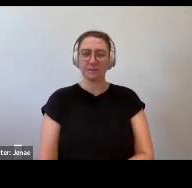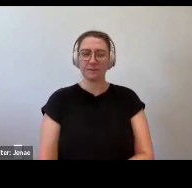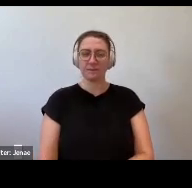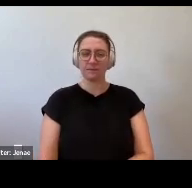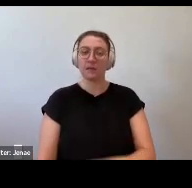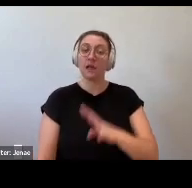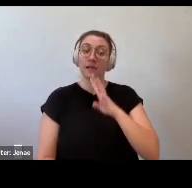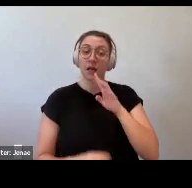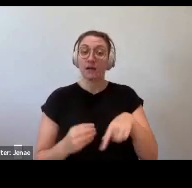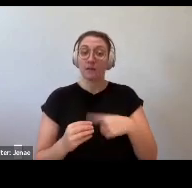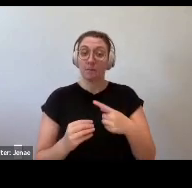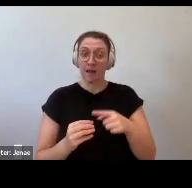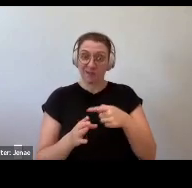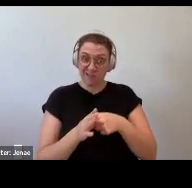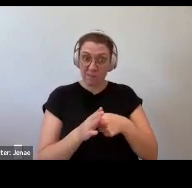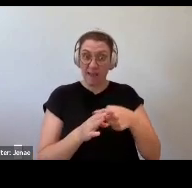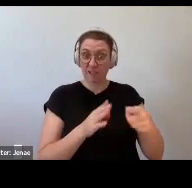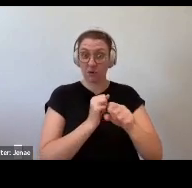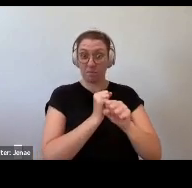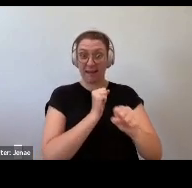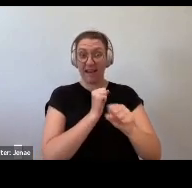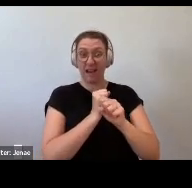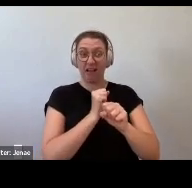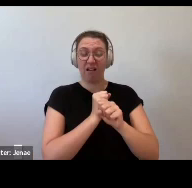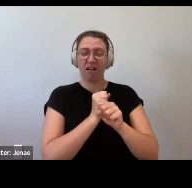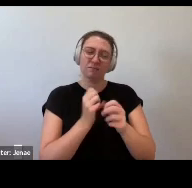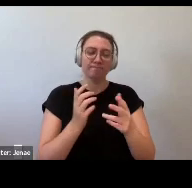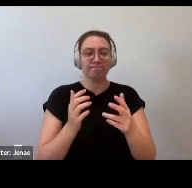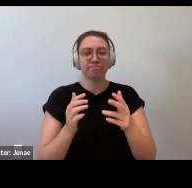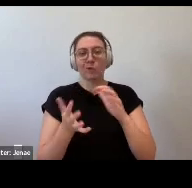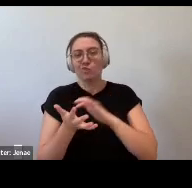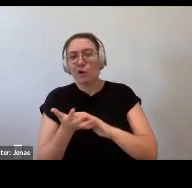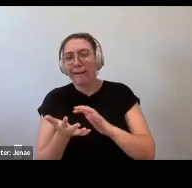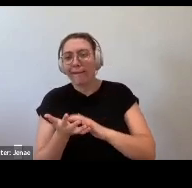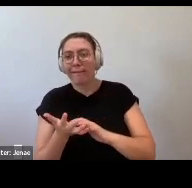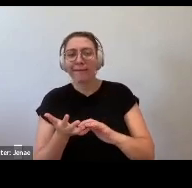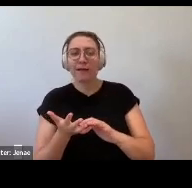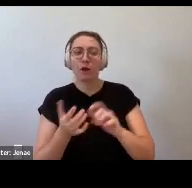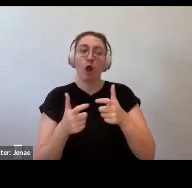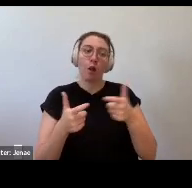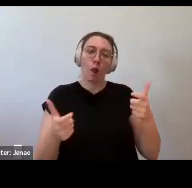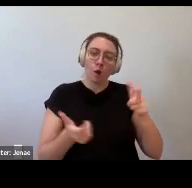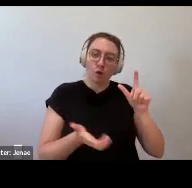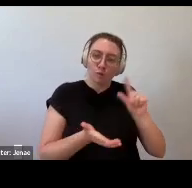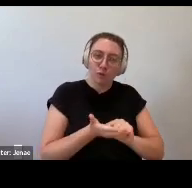de medios especializados, nos referimos a elementos como el braille, la letra grande, el audio,